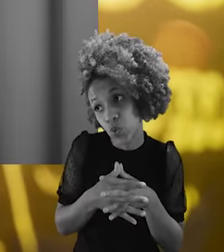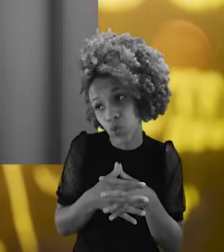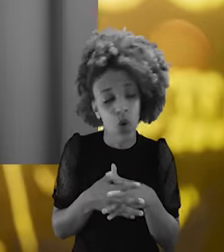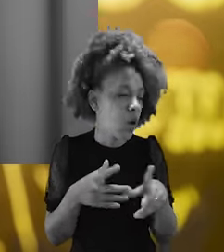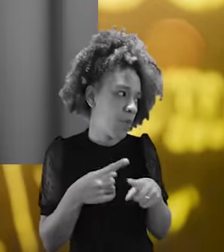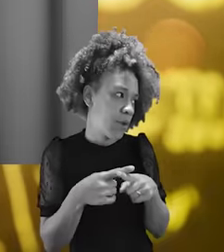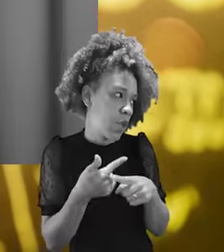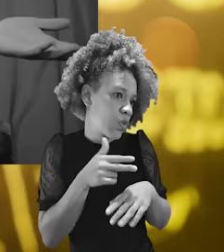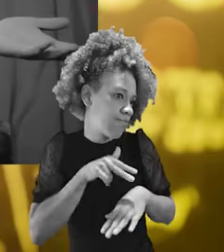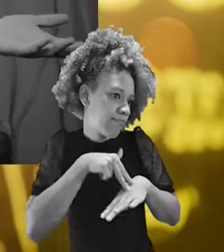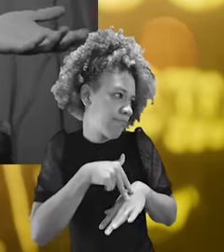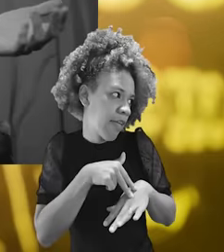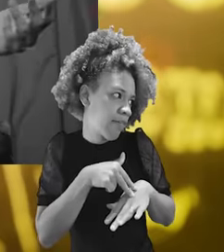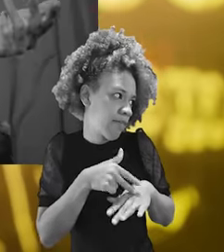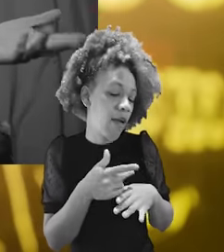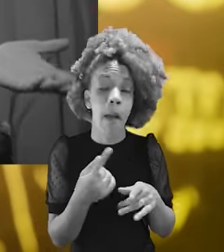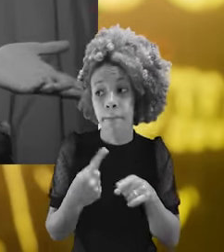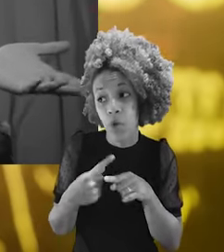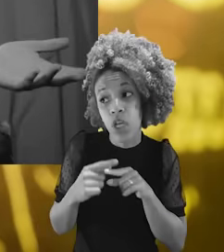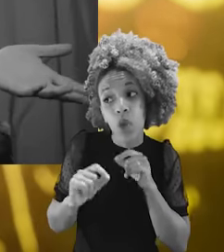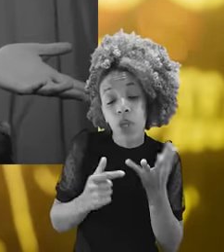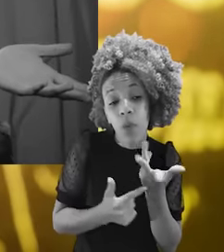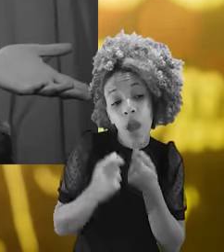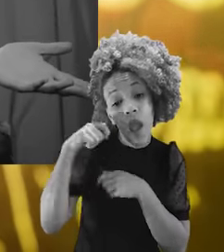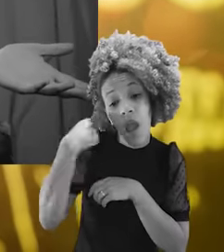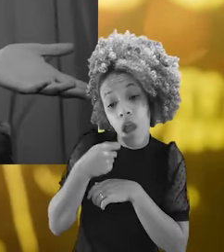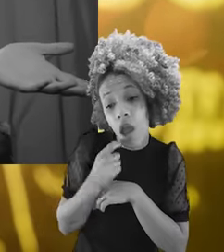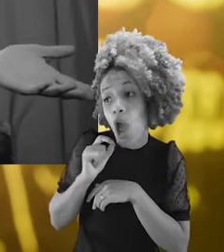se expressando porque o que faz de um artista um artista é o ponto de vista